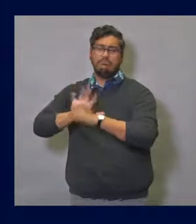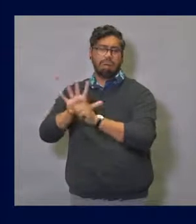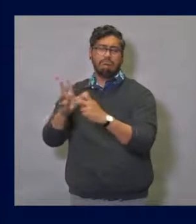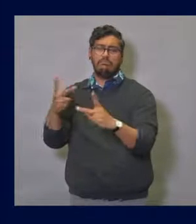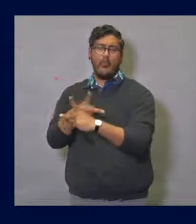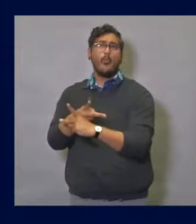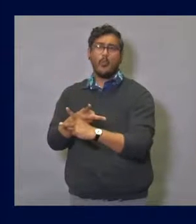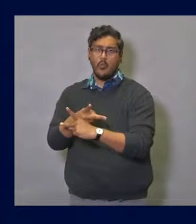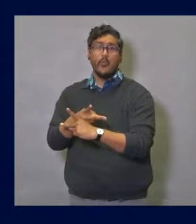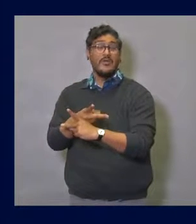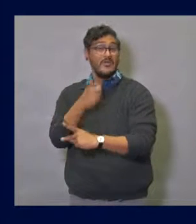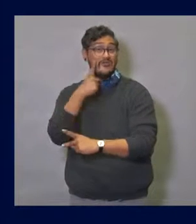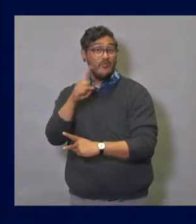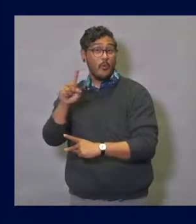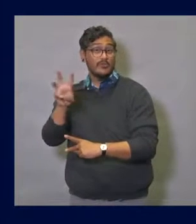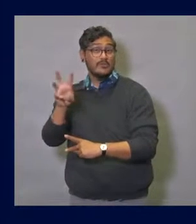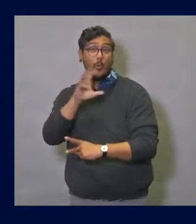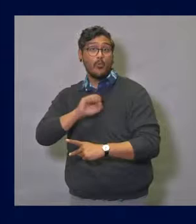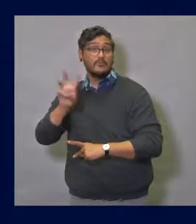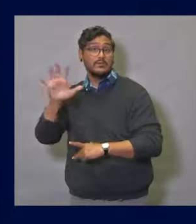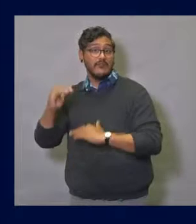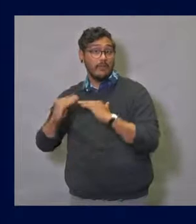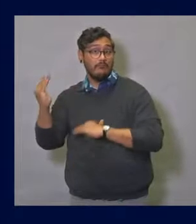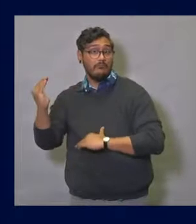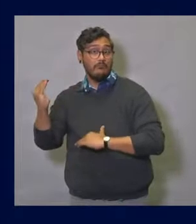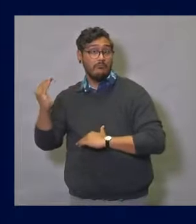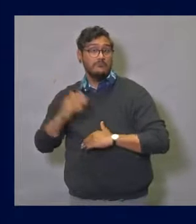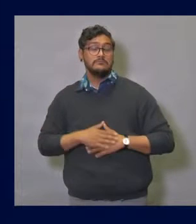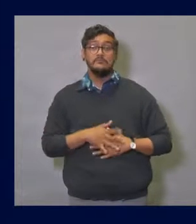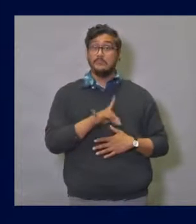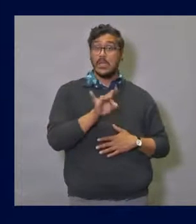LOS EQUIPOS MÓVILES ESTÁN EXTENDIENDO EN LAS COMUNIDADES